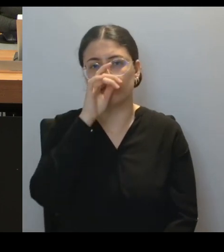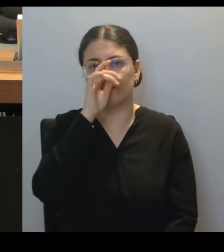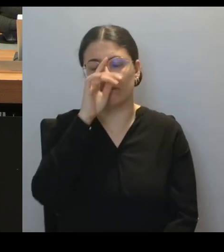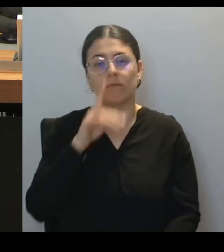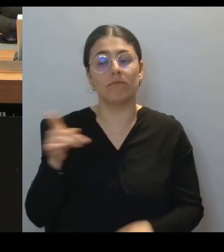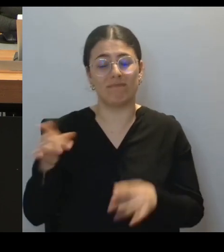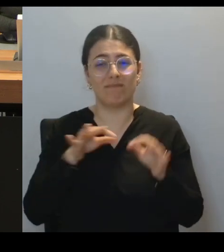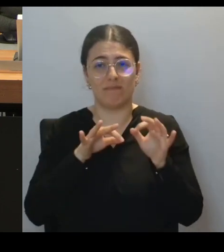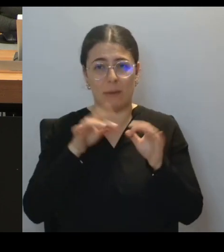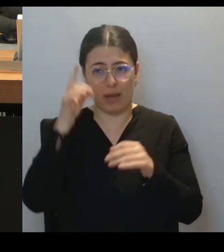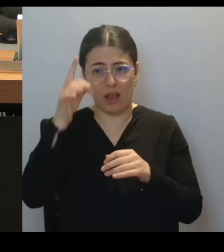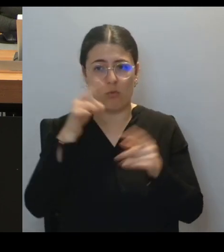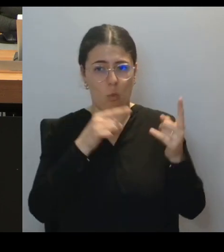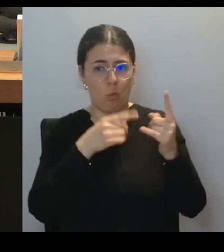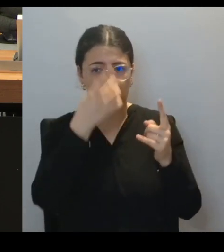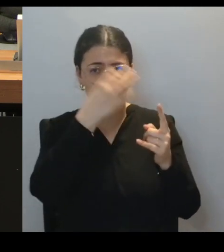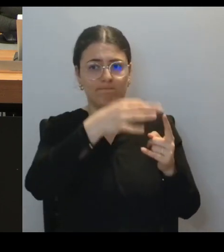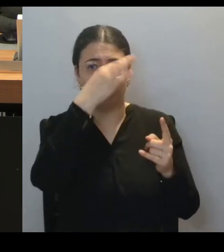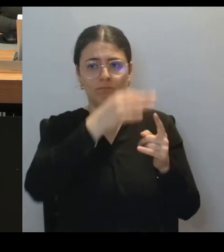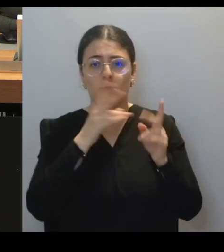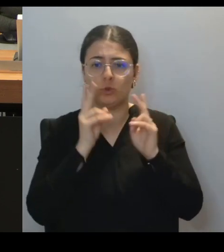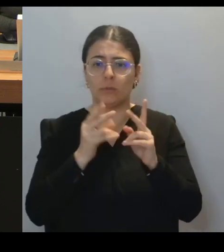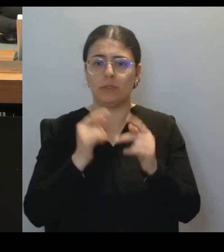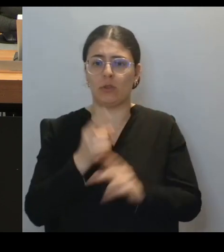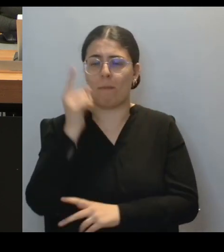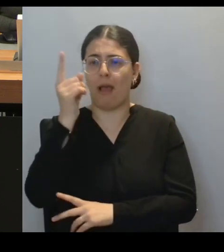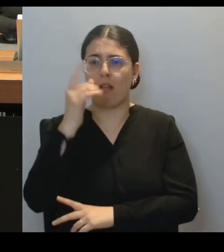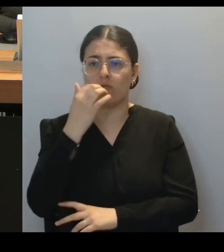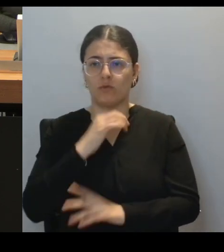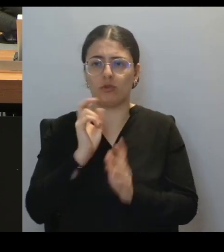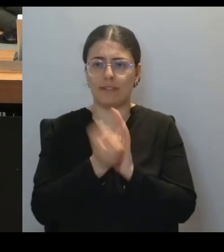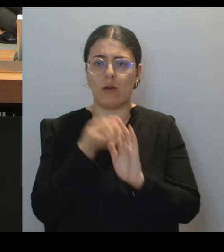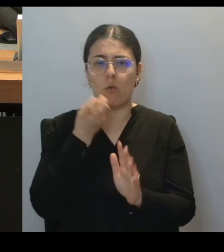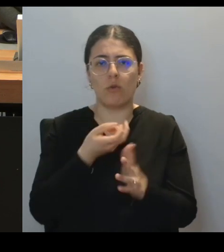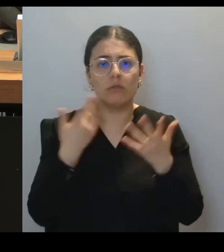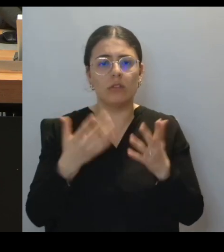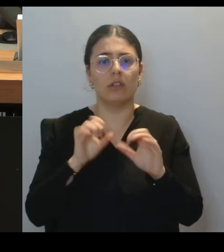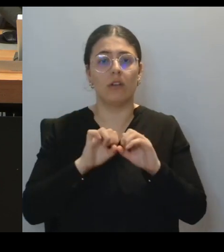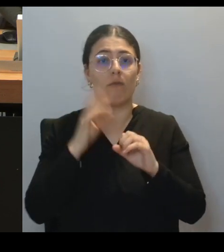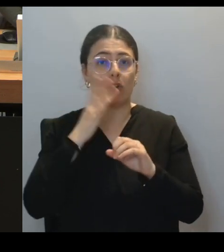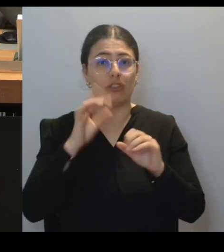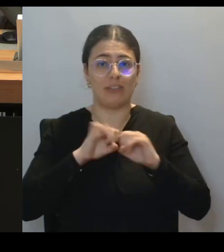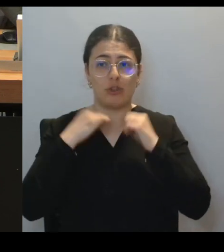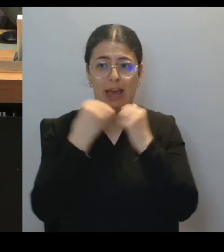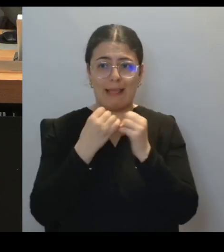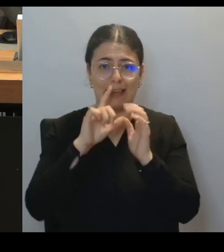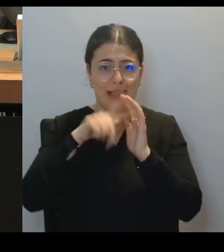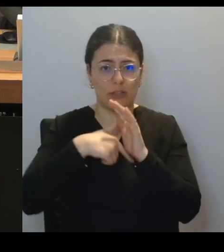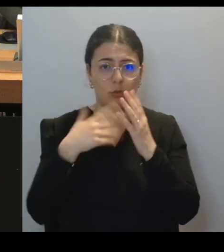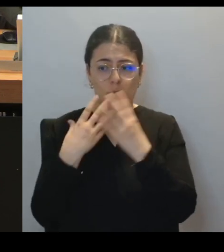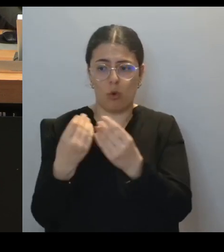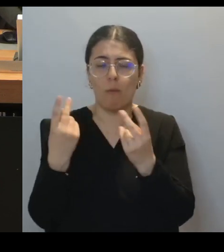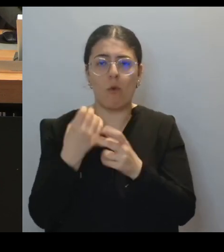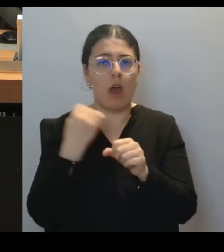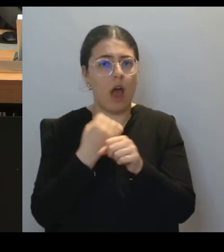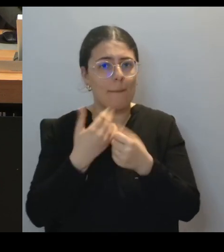Wer staatliche Leistungen bekommt, wer arbeitslos, erkrankt, alleinerziehend, obdachlos, wohnungslos zu uns